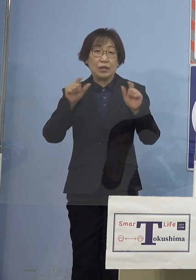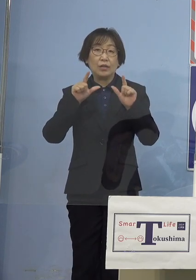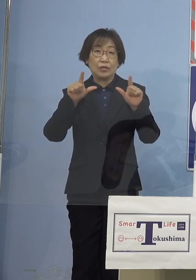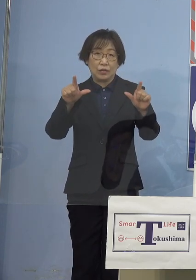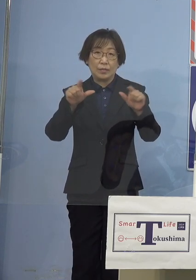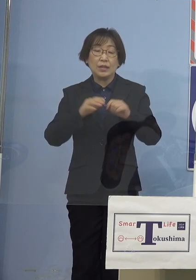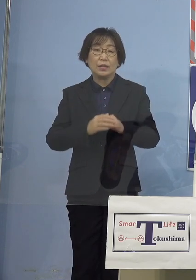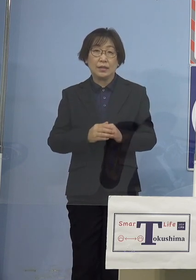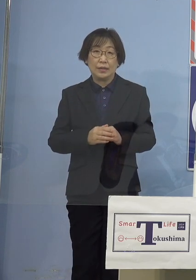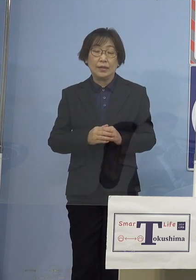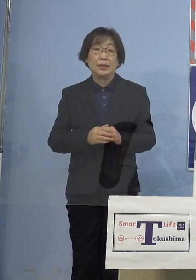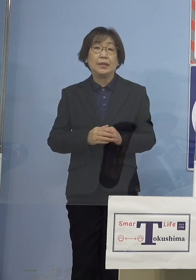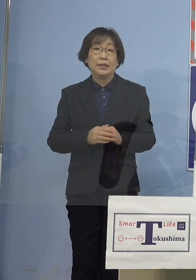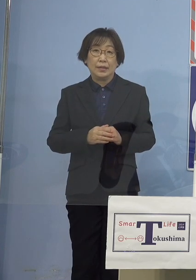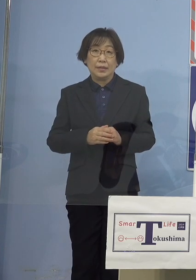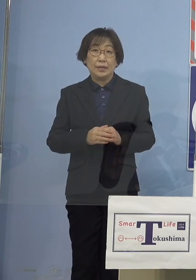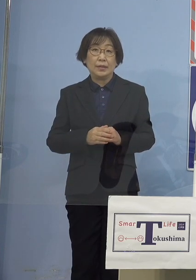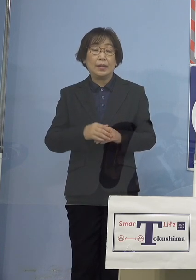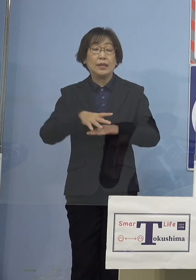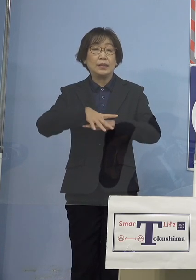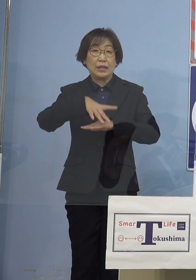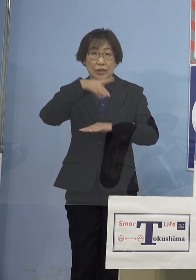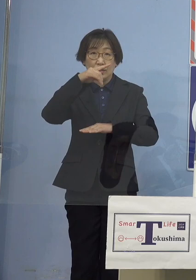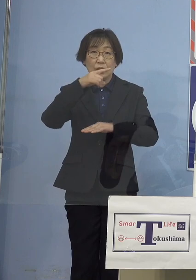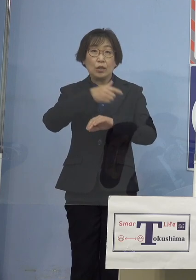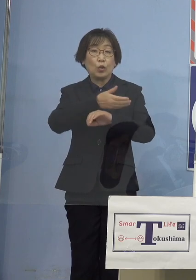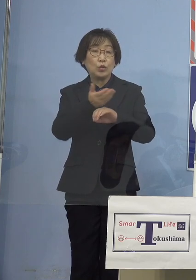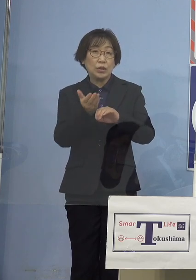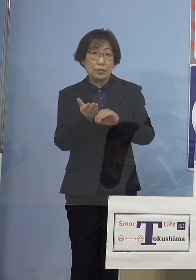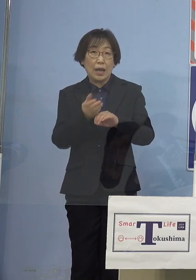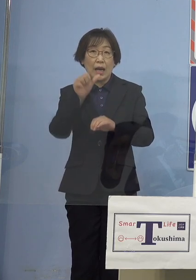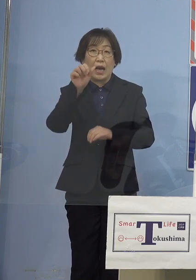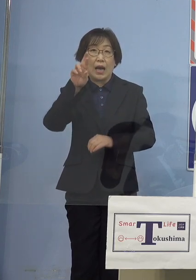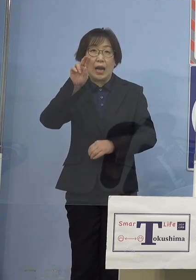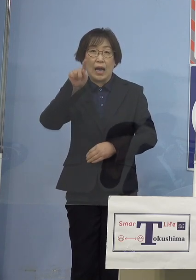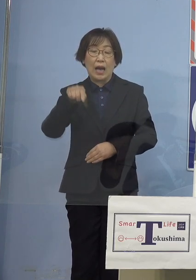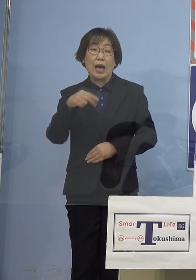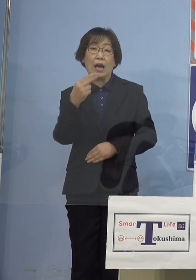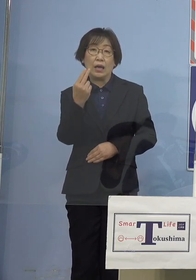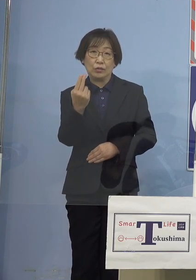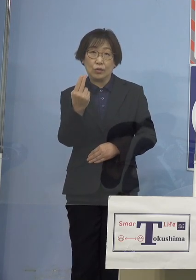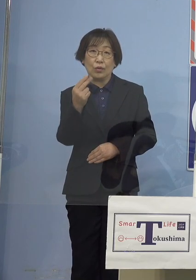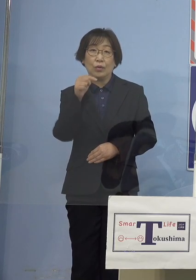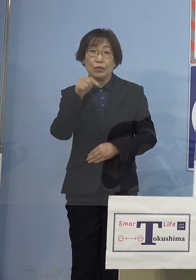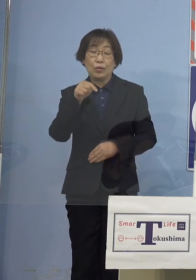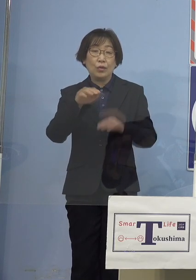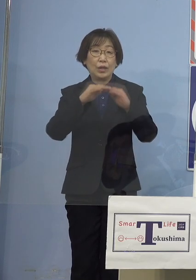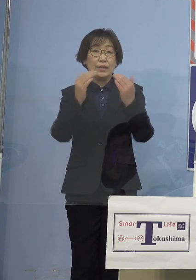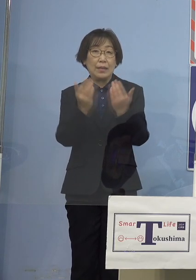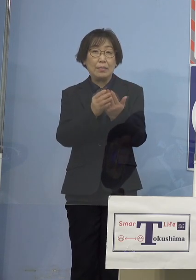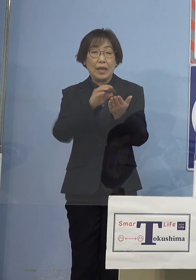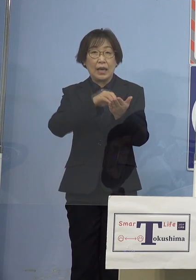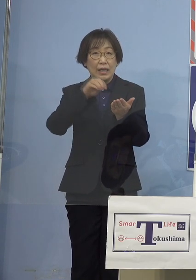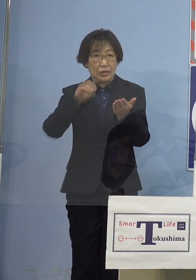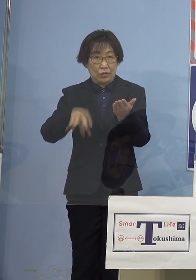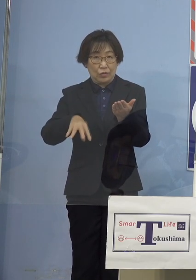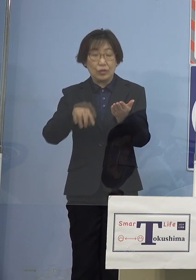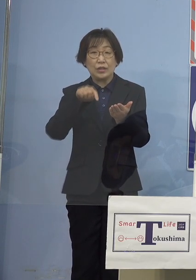まず、最初に「とくしまアラート」 こちらの全面解除についてであります